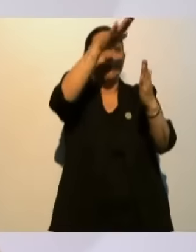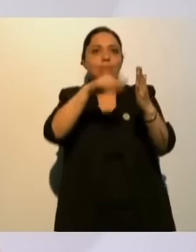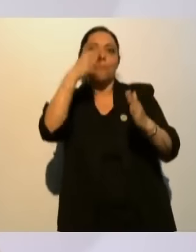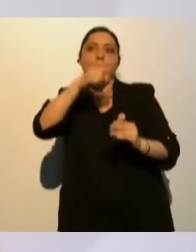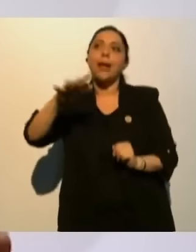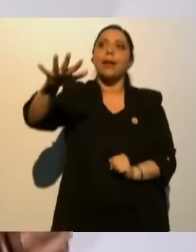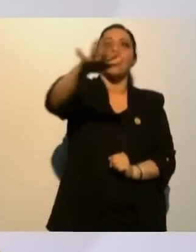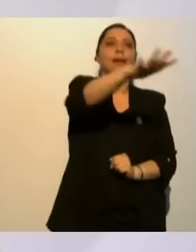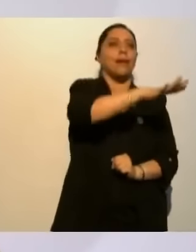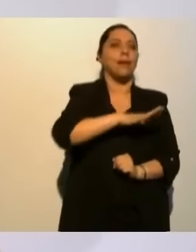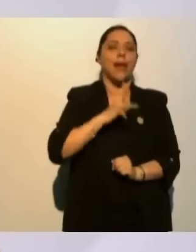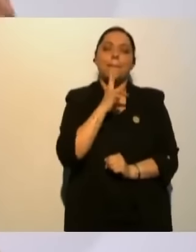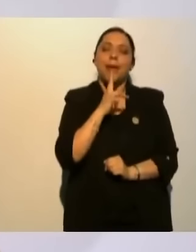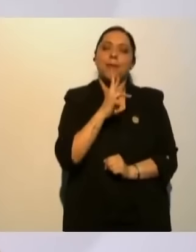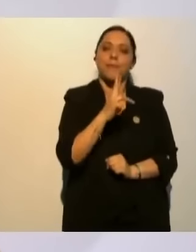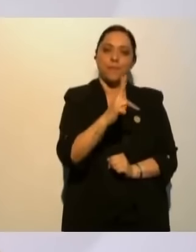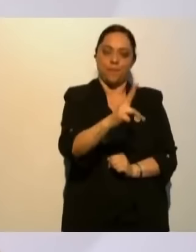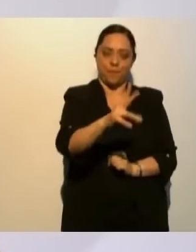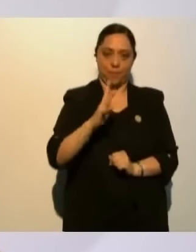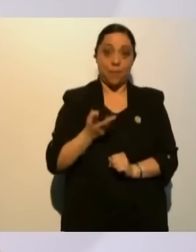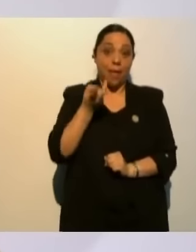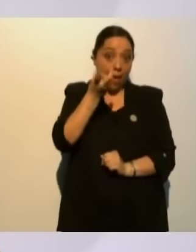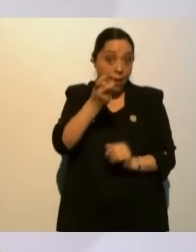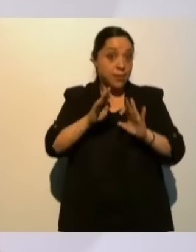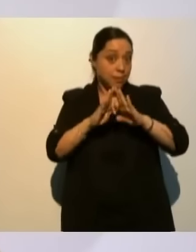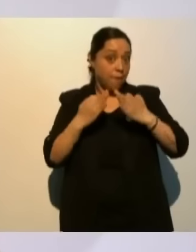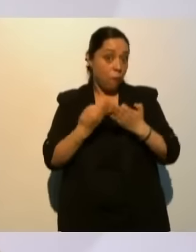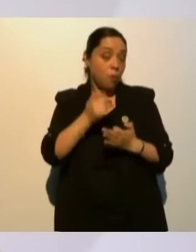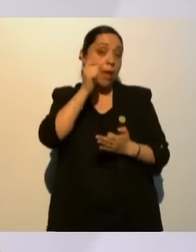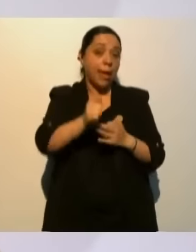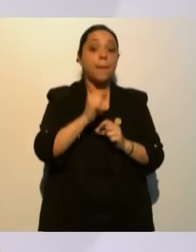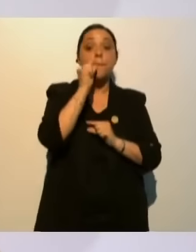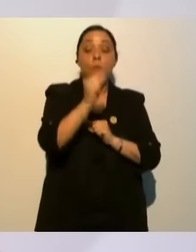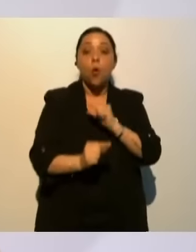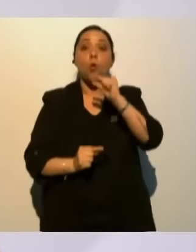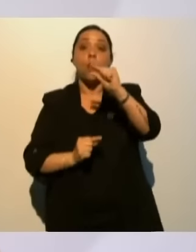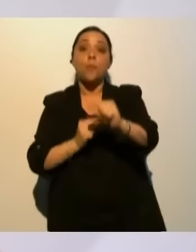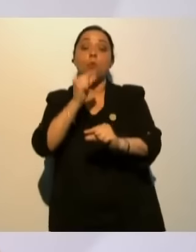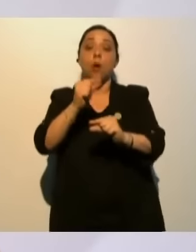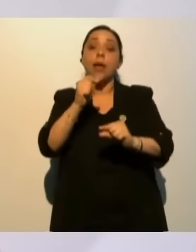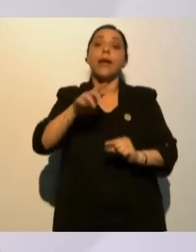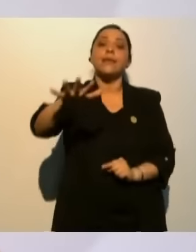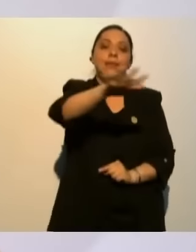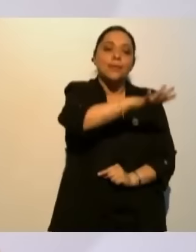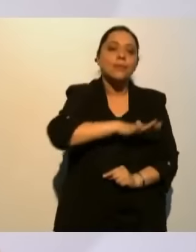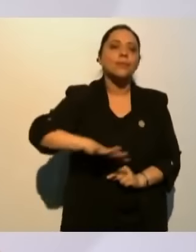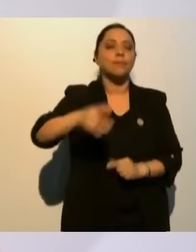de esa manera también vamos a ir construyendo territorios de paz Entonces esta es la tercera